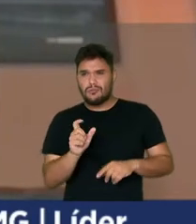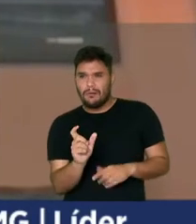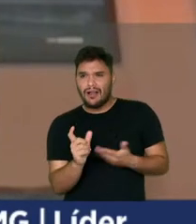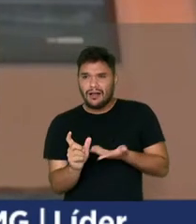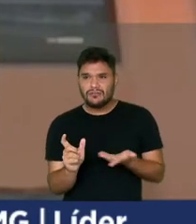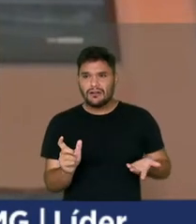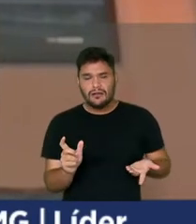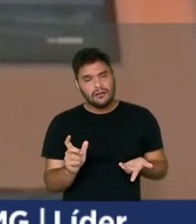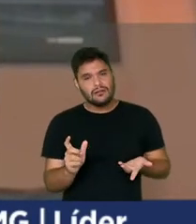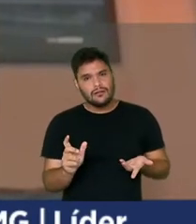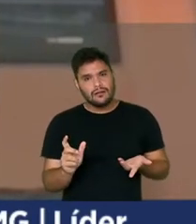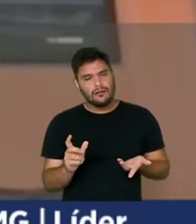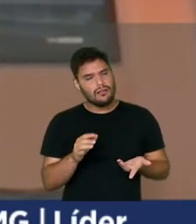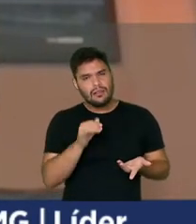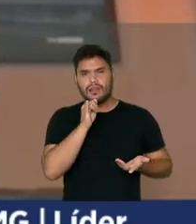TANTO REBULIÇO AQUI E EM DETERMINADO PARTE DO PLENÁ